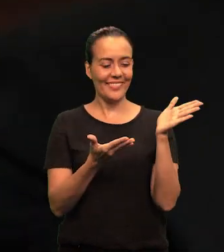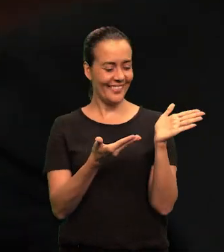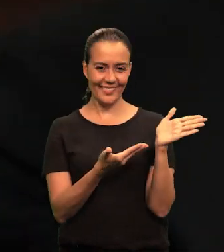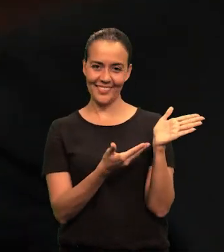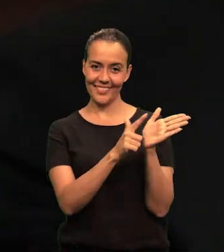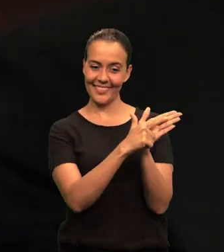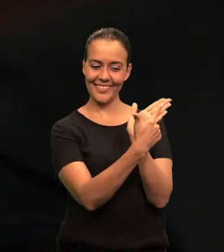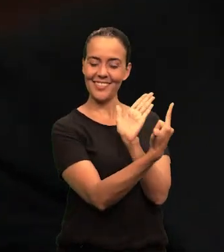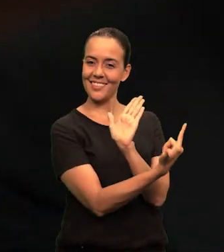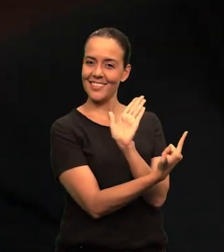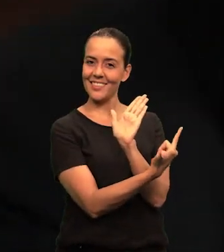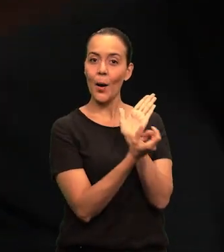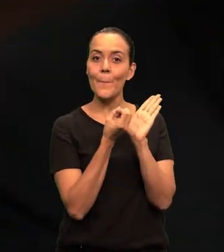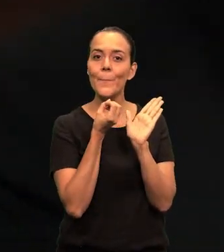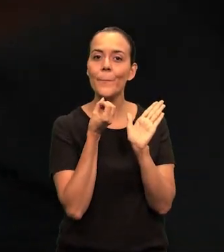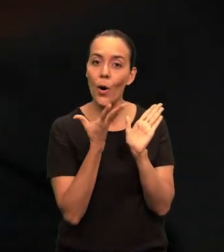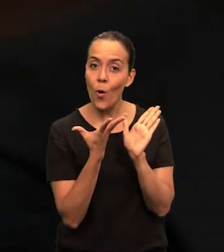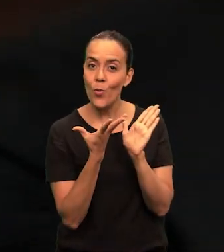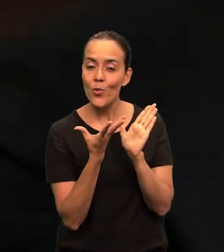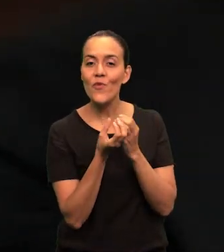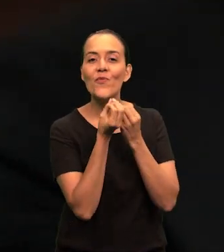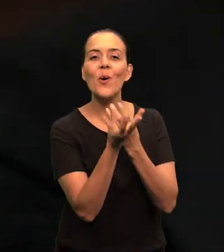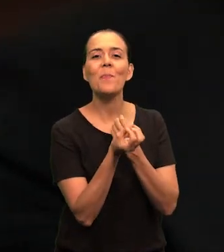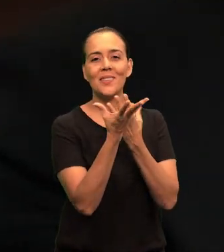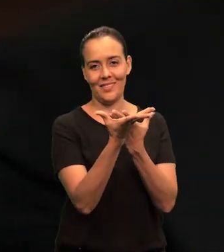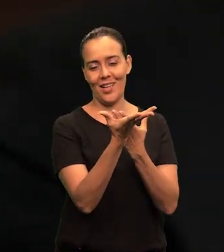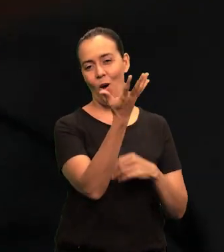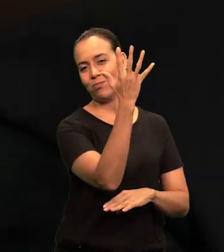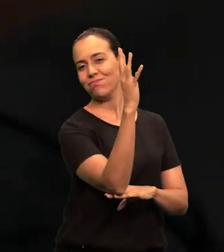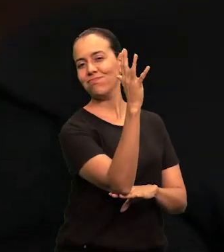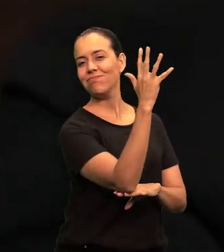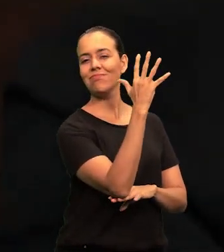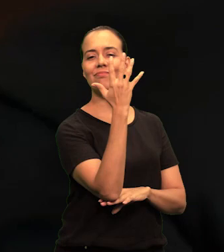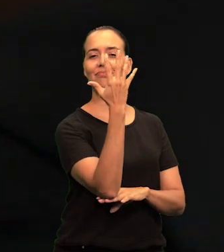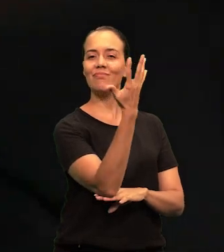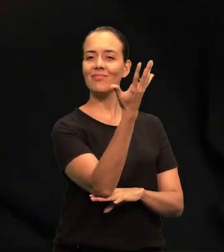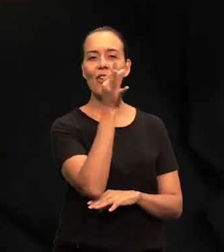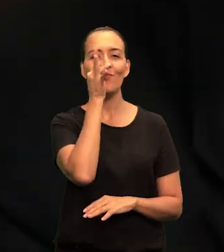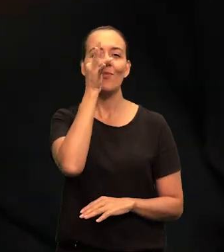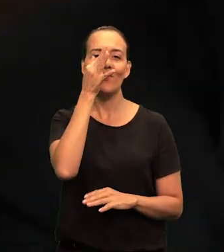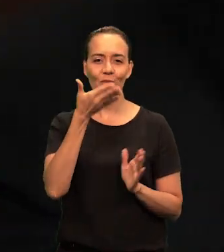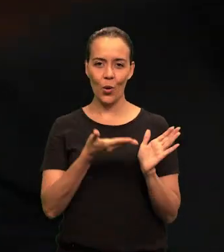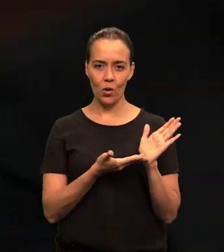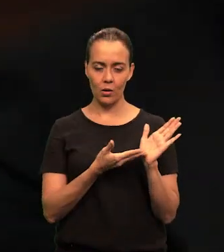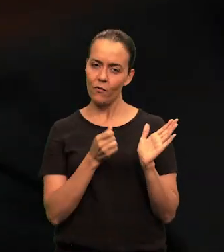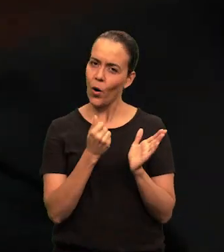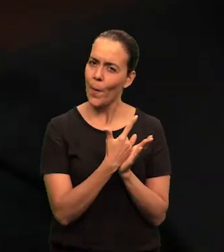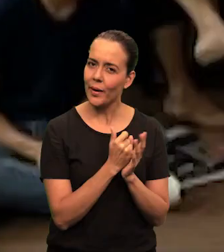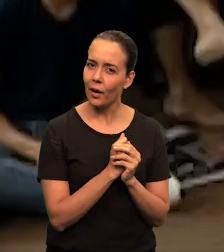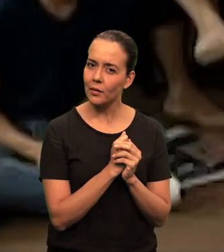Quem compraria um jornal que falasse do florescimento das belas quaresmeiras?